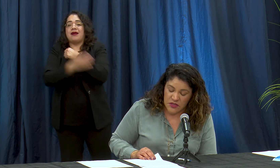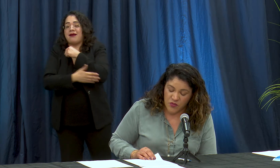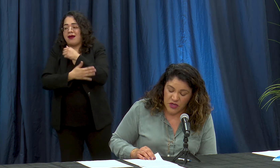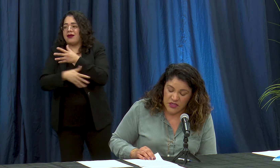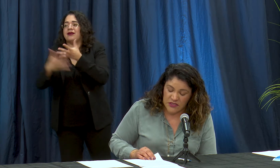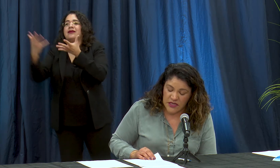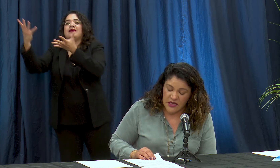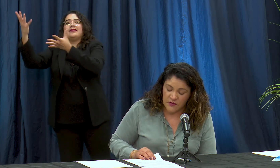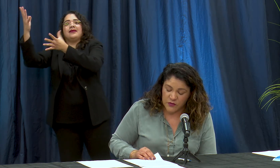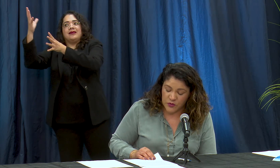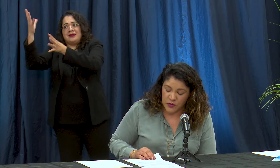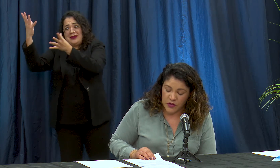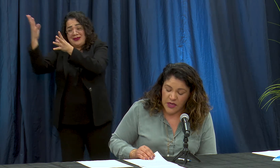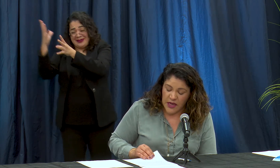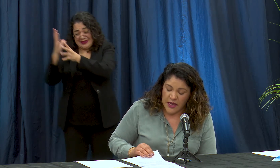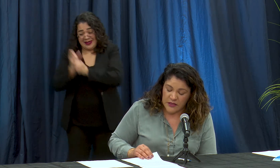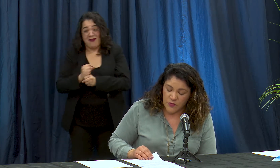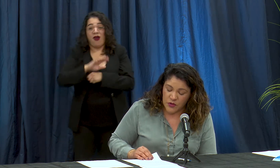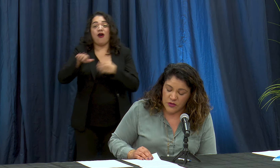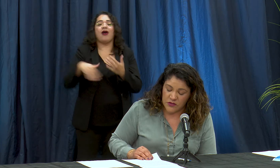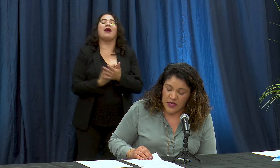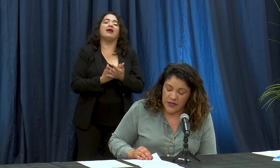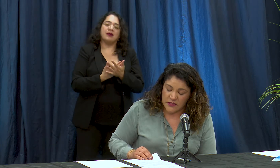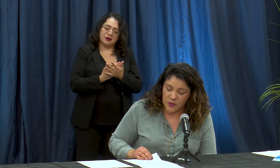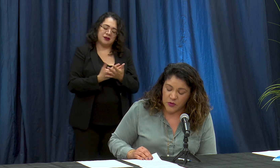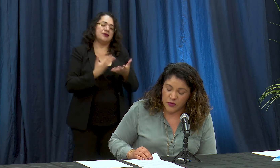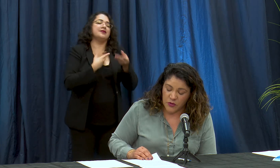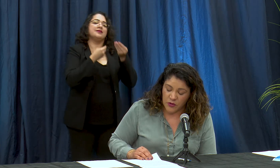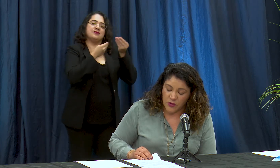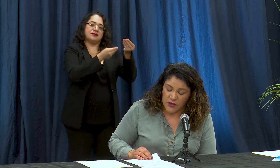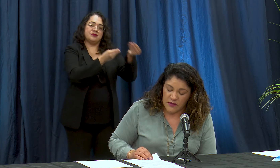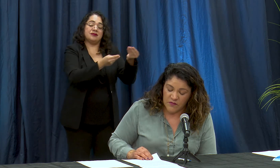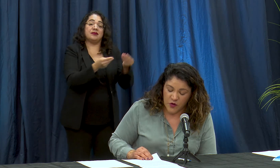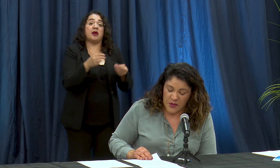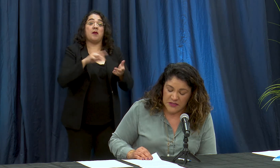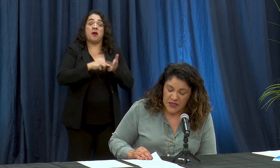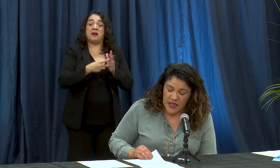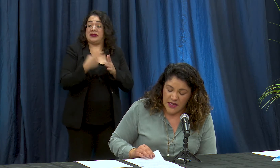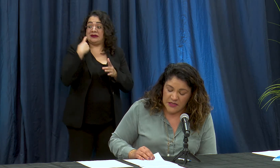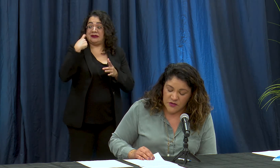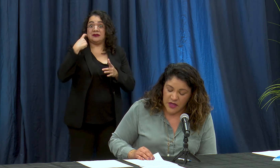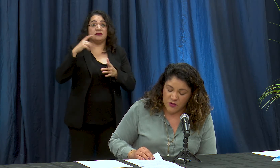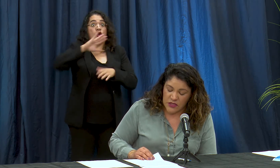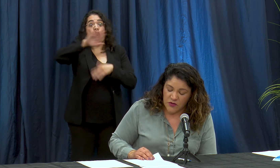de muerte z-- en el futuro attribute kolo day informants la ciudad continued